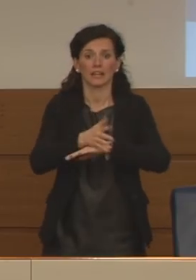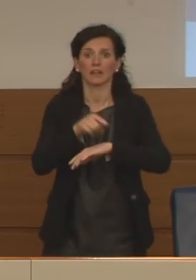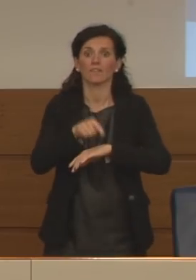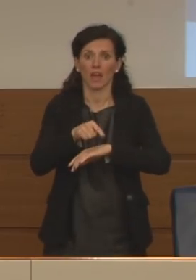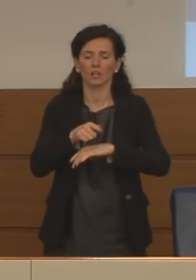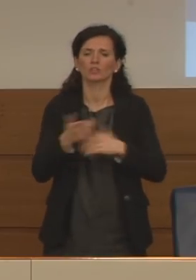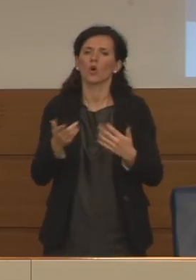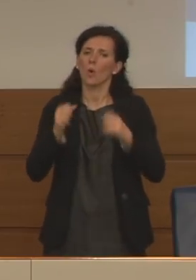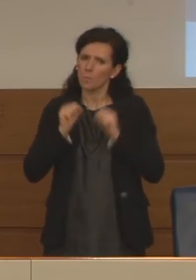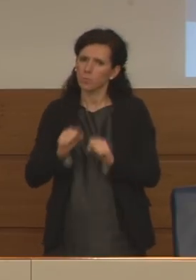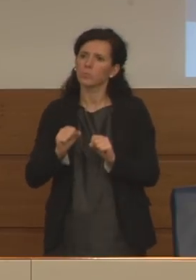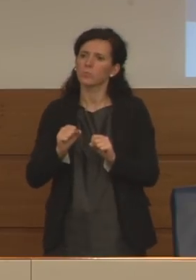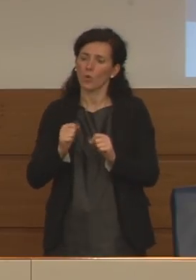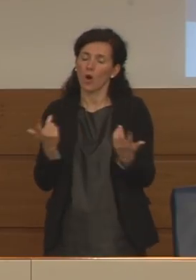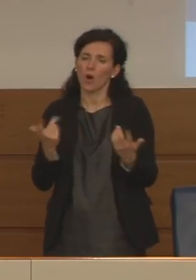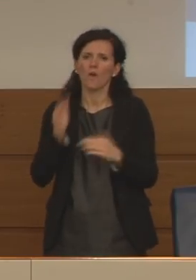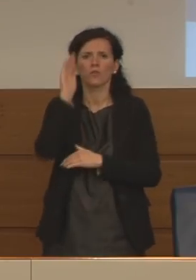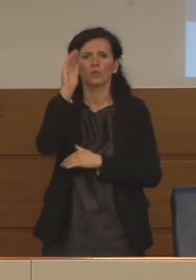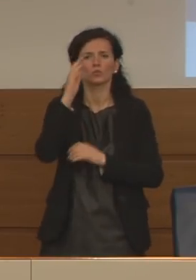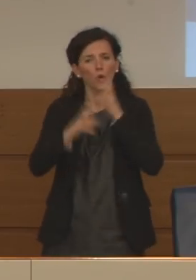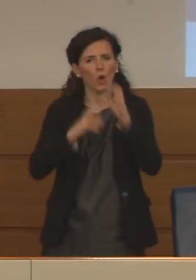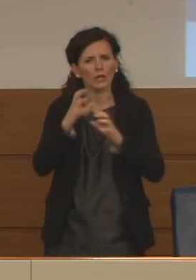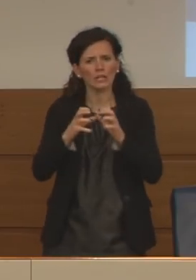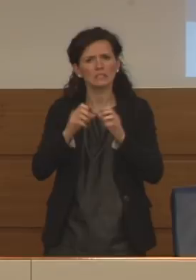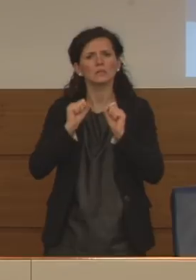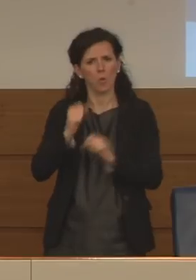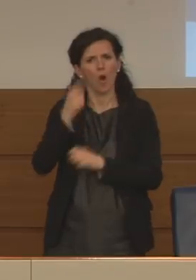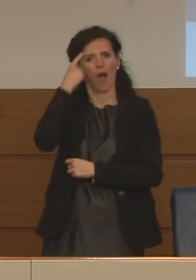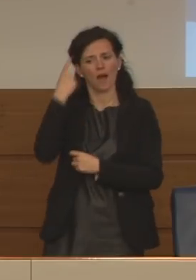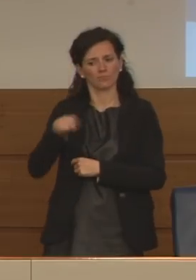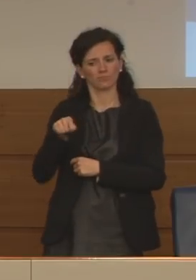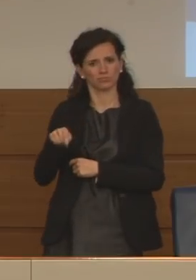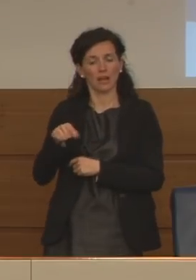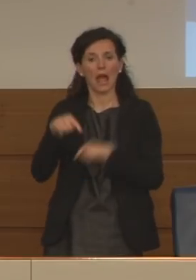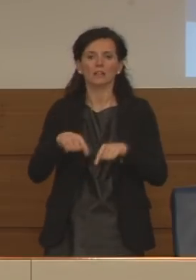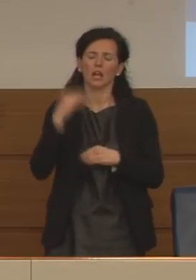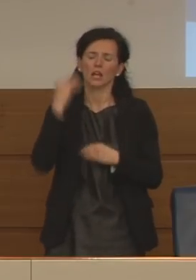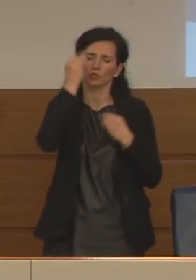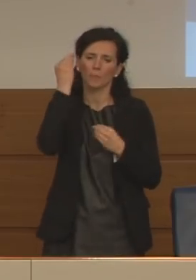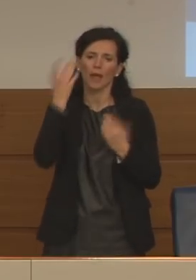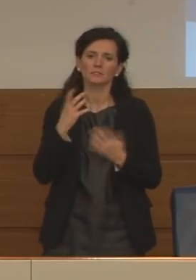crisi anche future. Ma ora dobbiamo pensare al covid-19. E questa è la